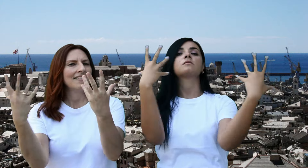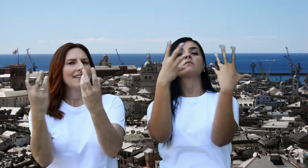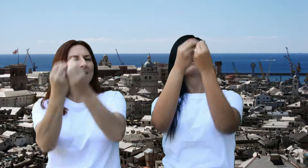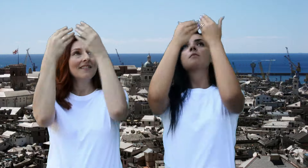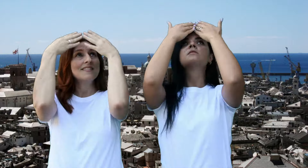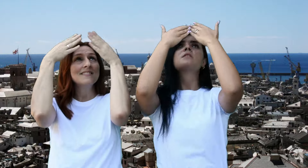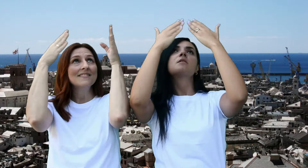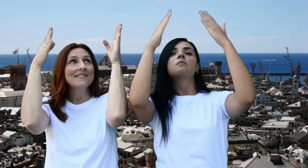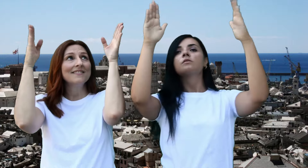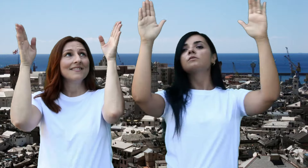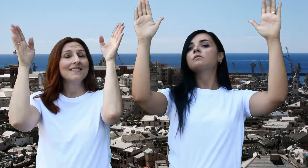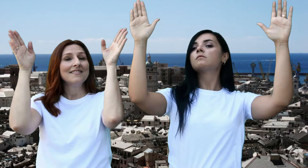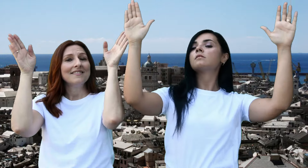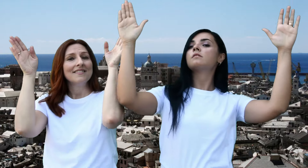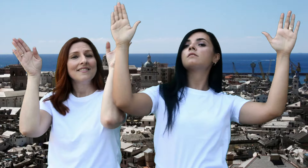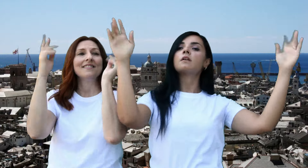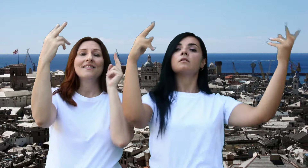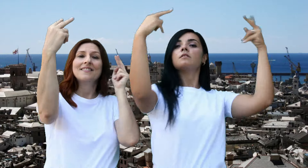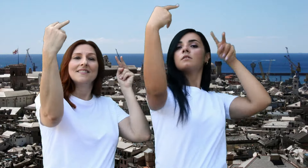Avanziamo insieme concepiamo una visione